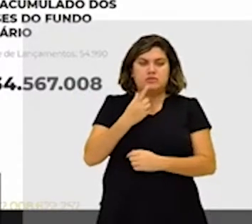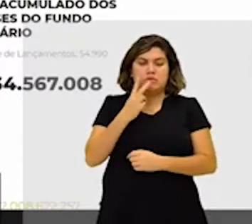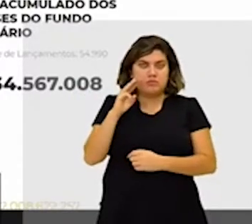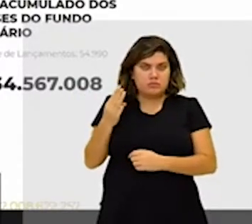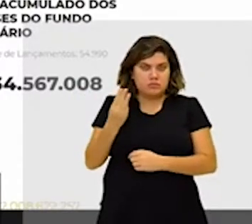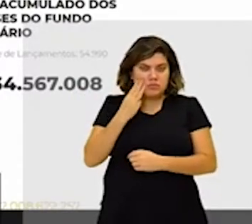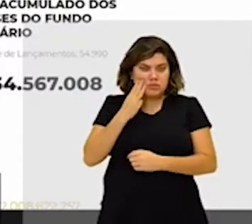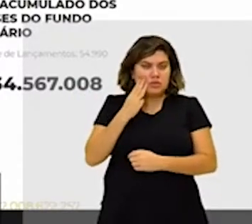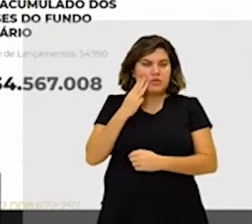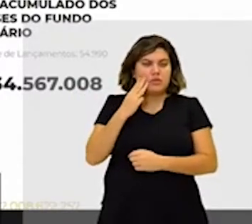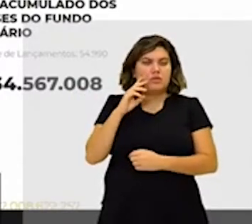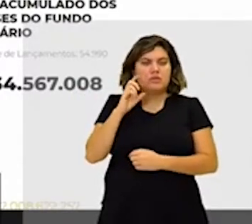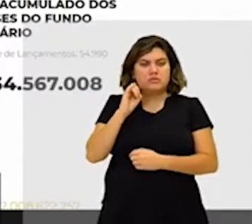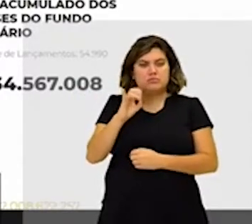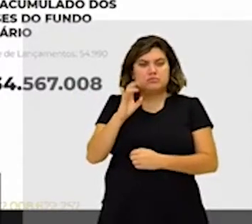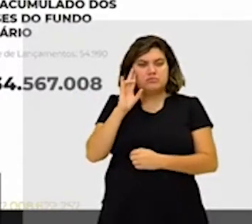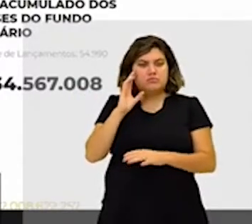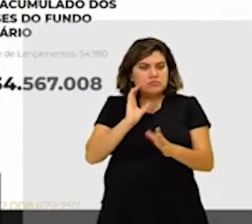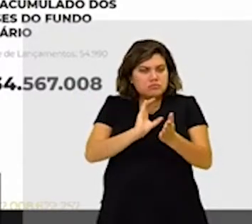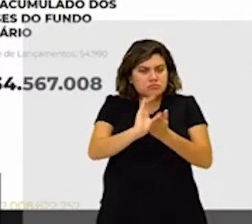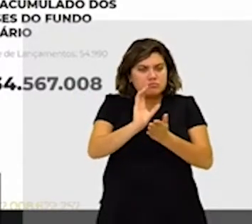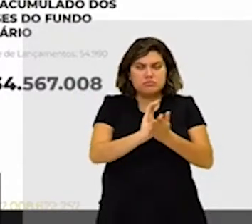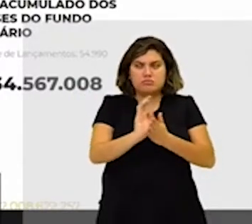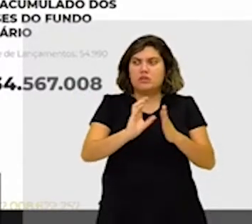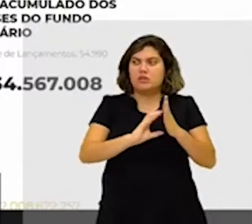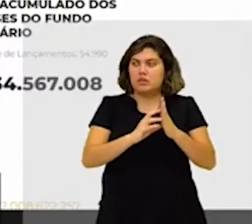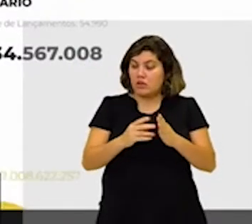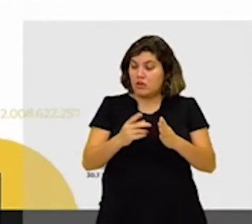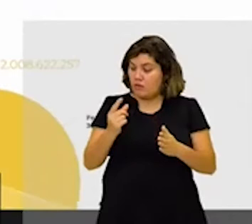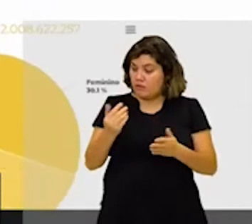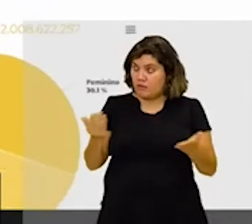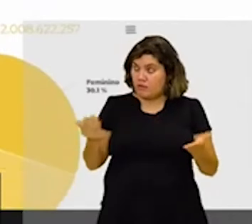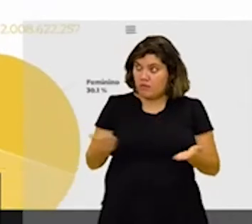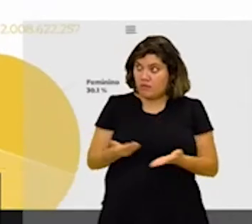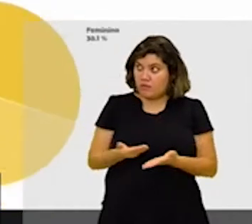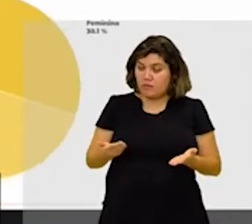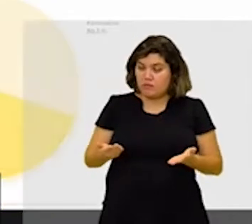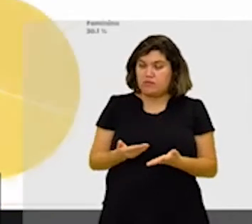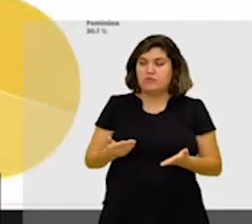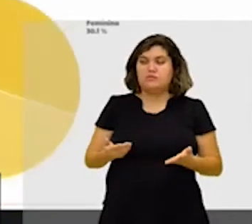quando for partidário os valores acumulados do cefec partidário EA que a gente tem os repórteres